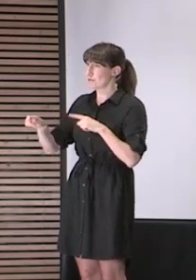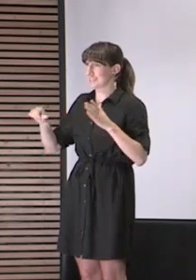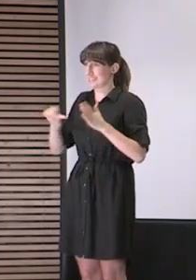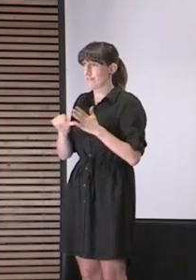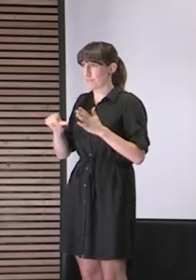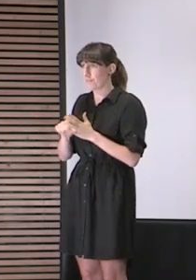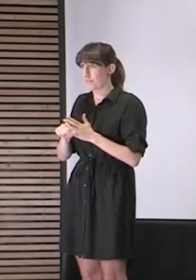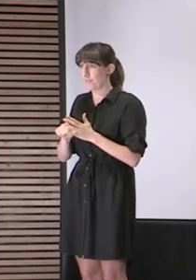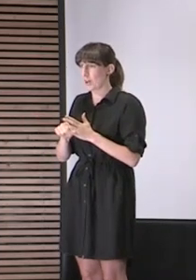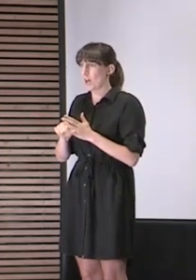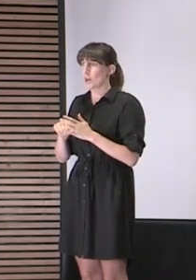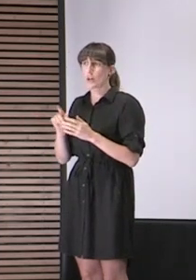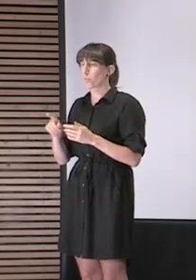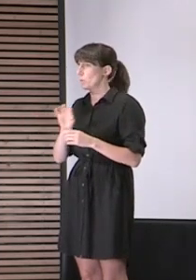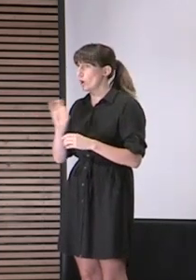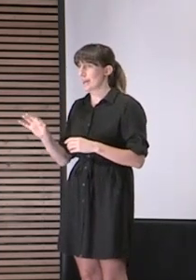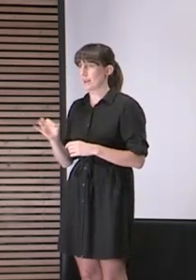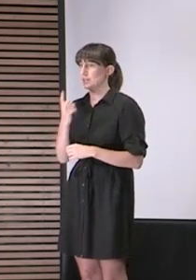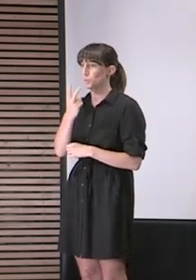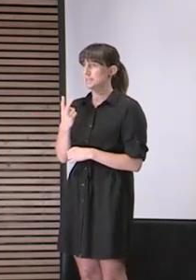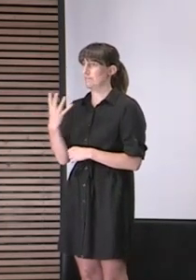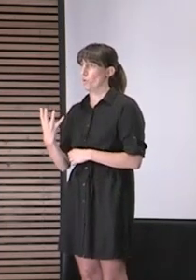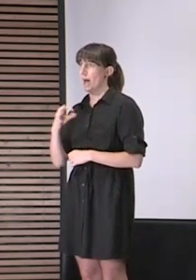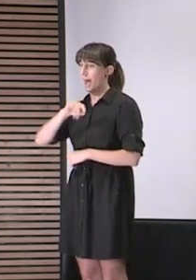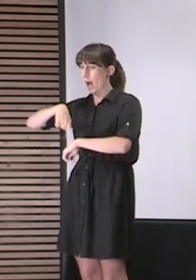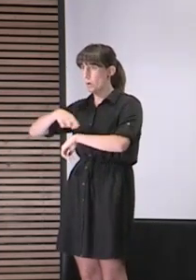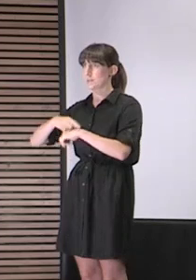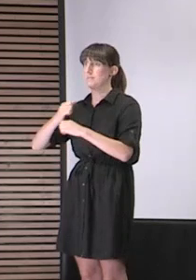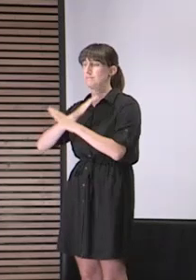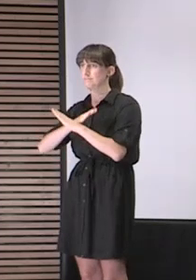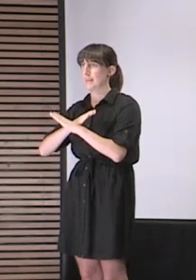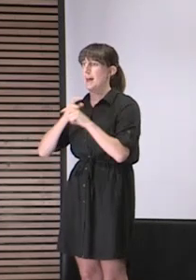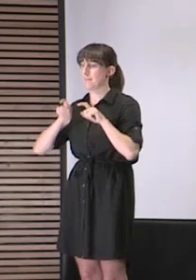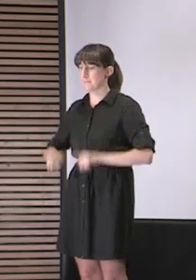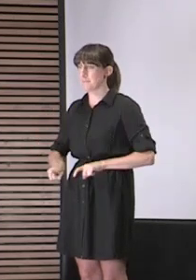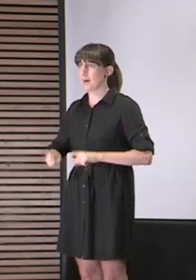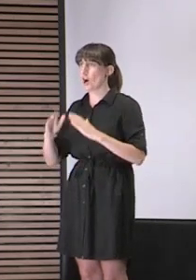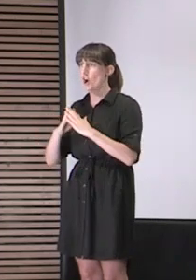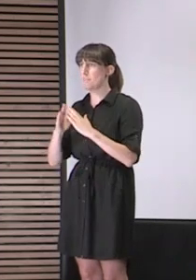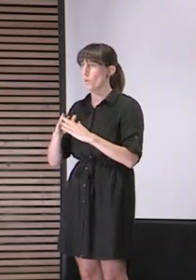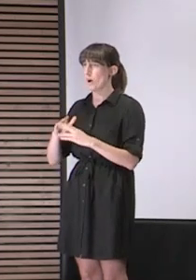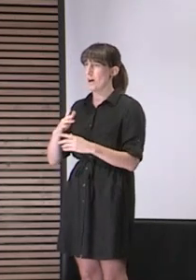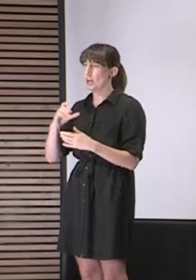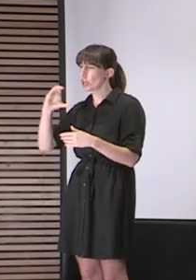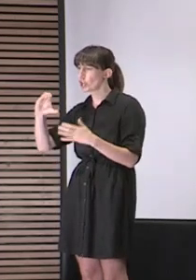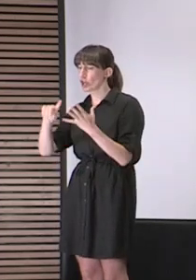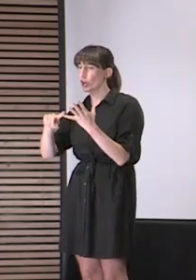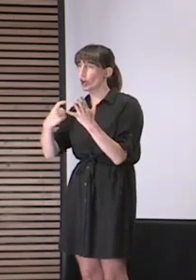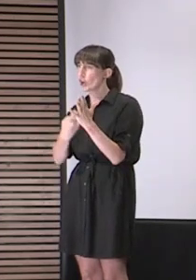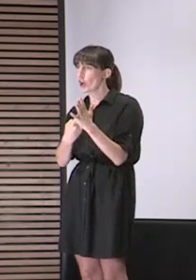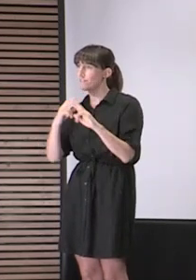bajar de este nivel. Para